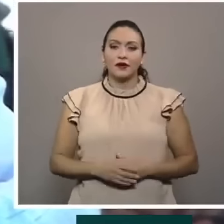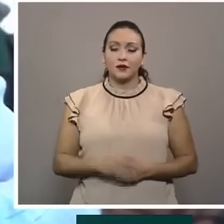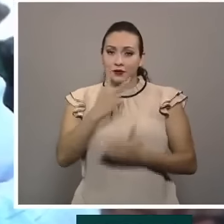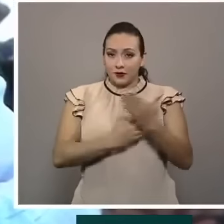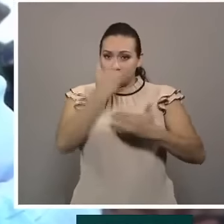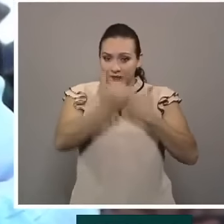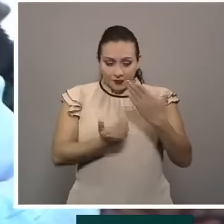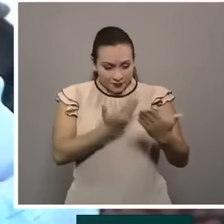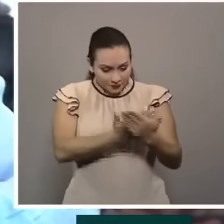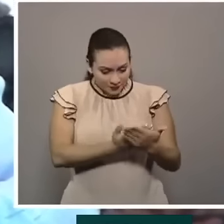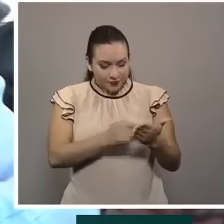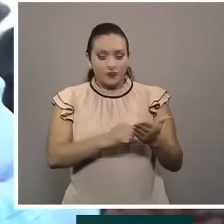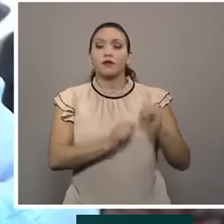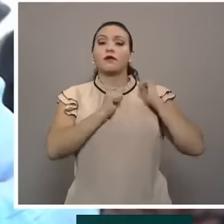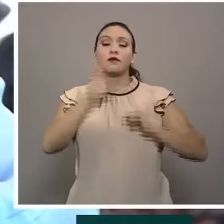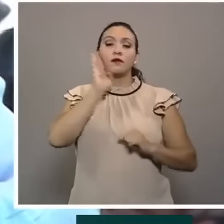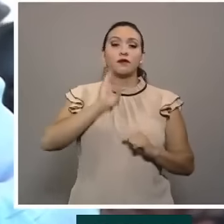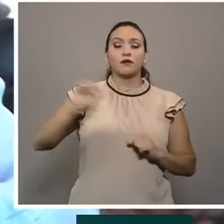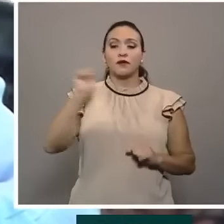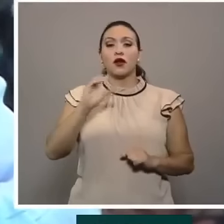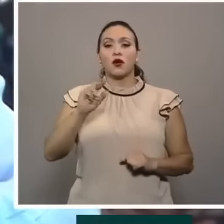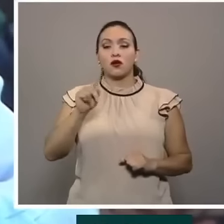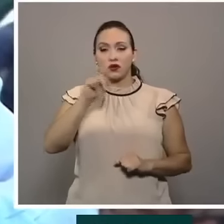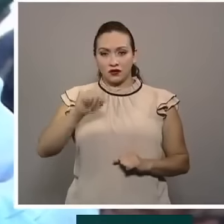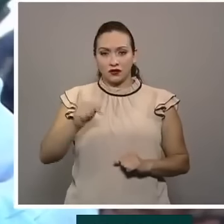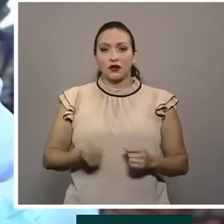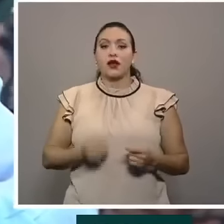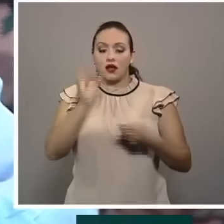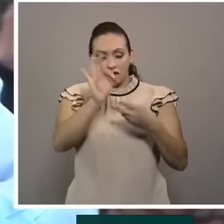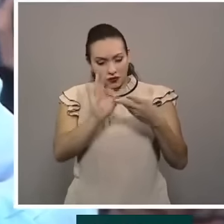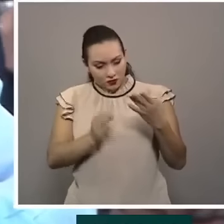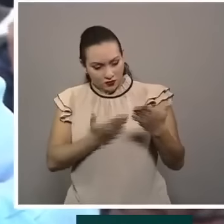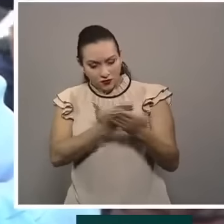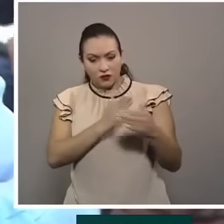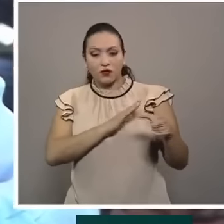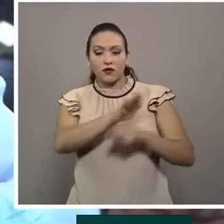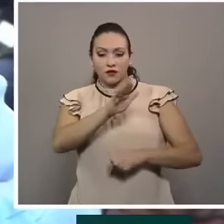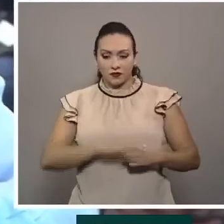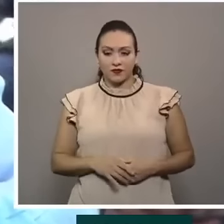ponencia de la ministra Ortiz Alv y conforme a los puntos resolutivos que proponen. Primero,